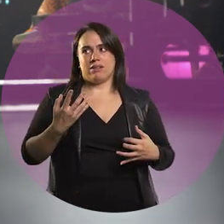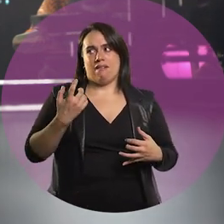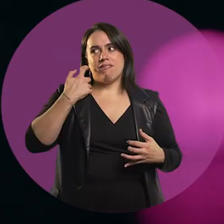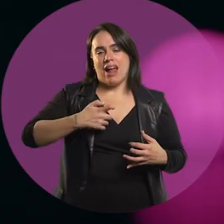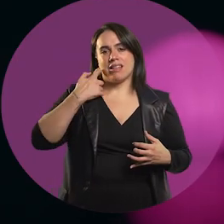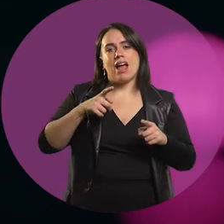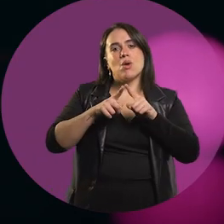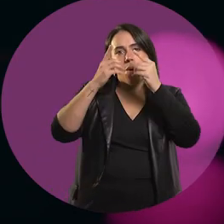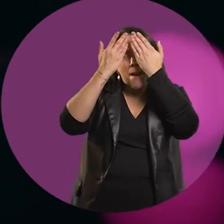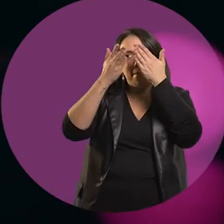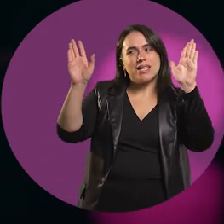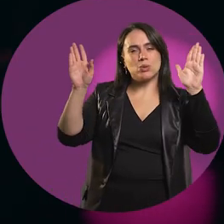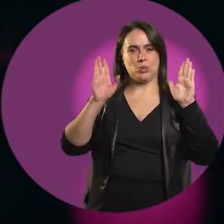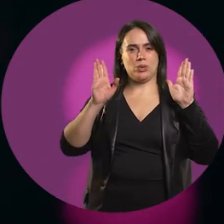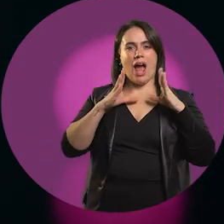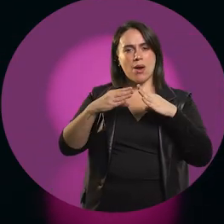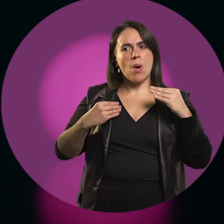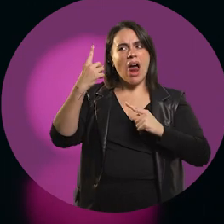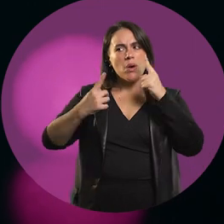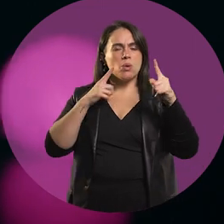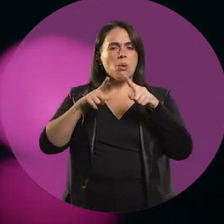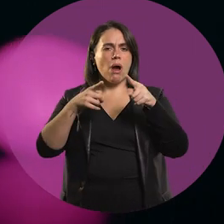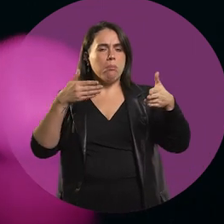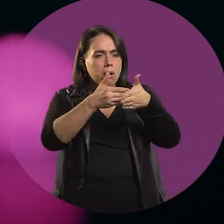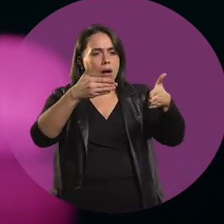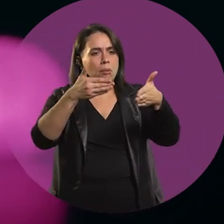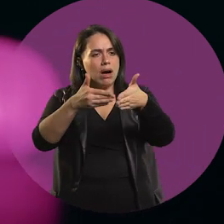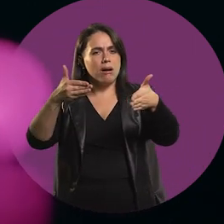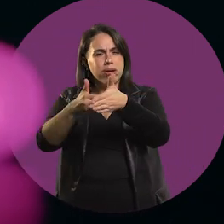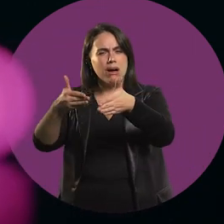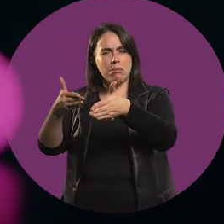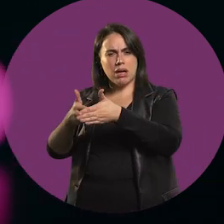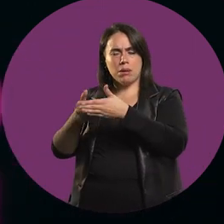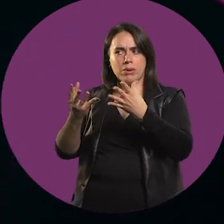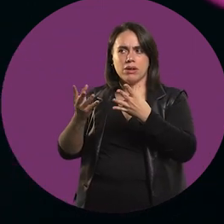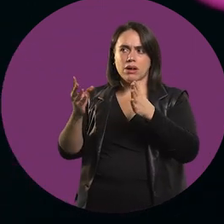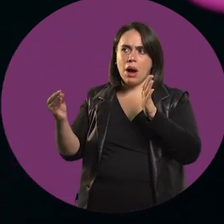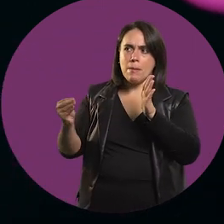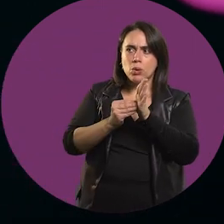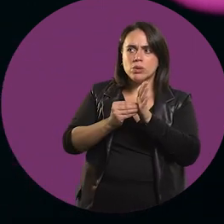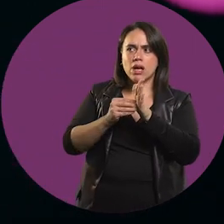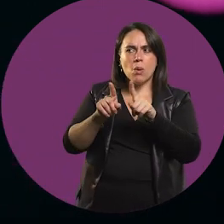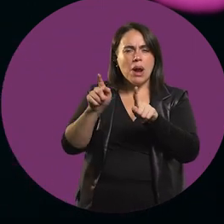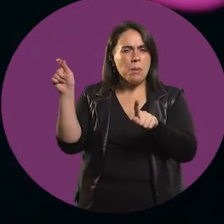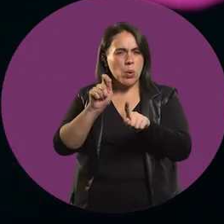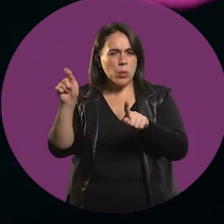o de no apertura que a veces pueden tener las instituciones educativas, a pesar de ser públicas.